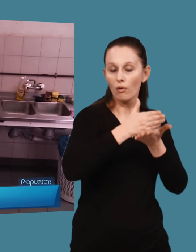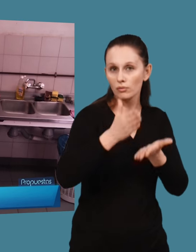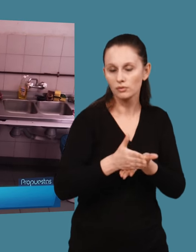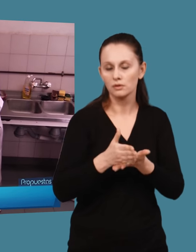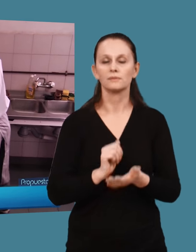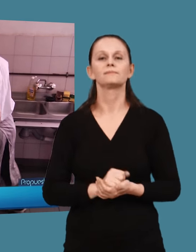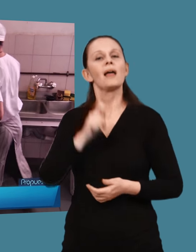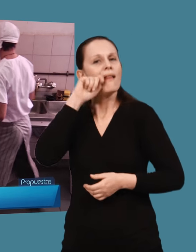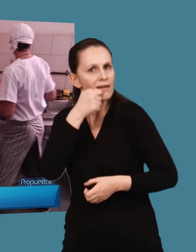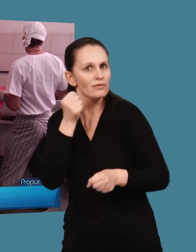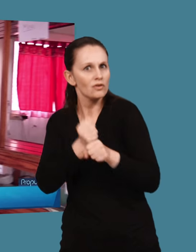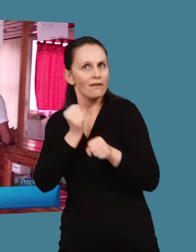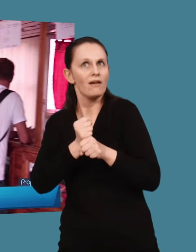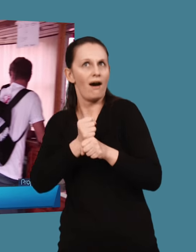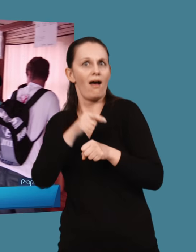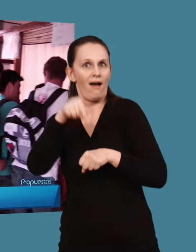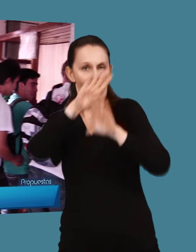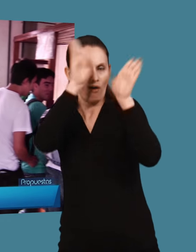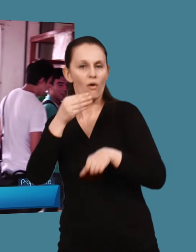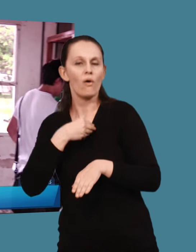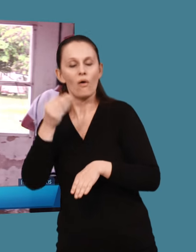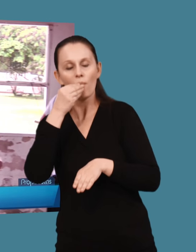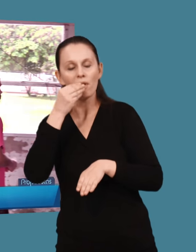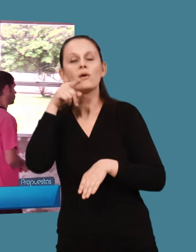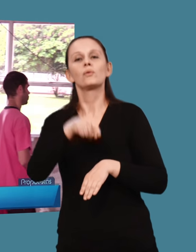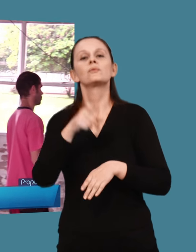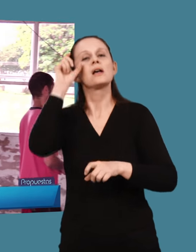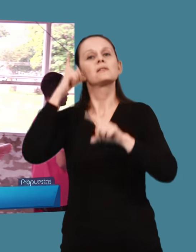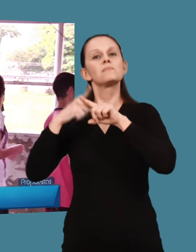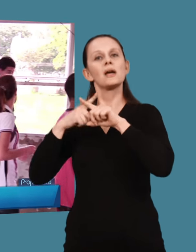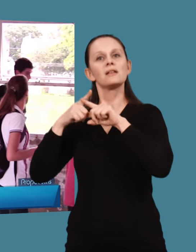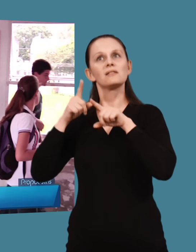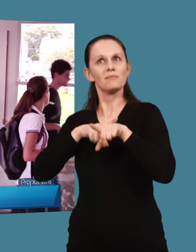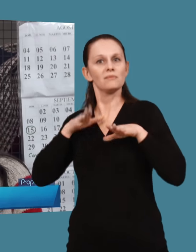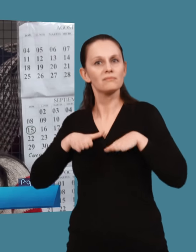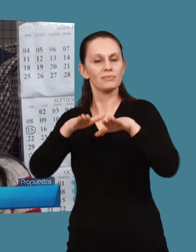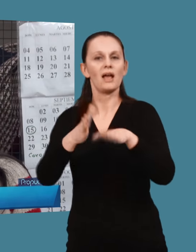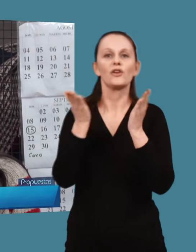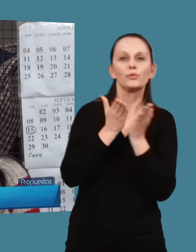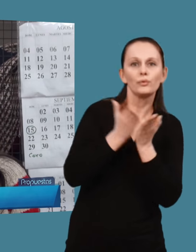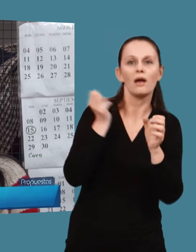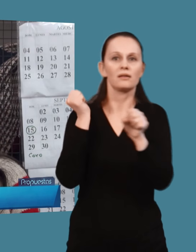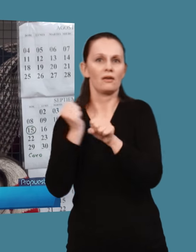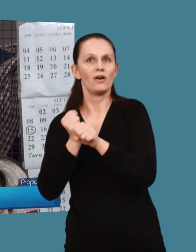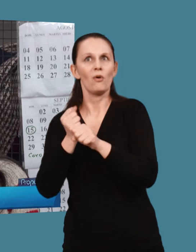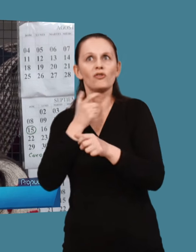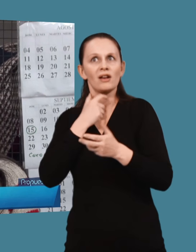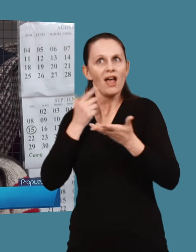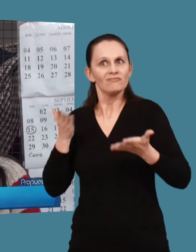Es lindo trabajar en el comedor, porque es una experiencia paralela a estar estudiando, en una manera de uno incentivarse o